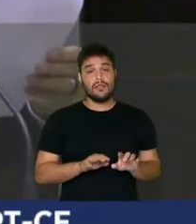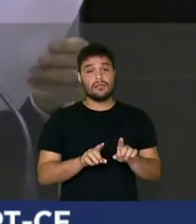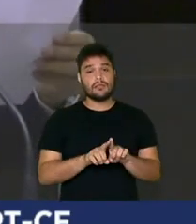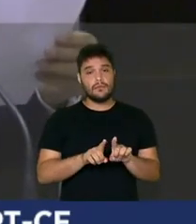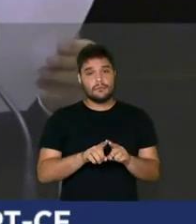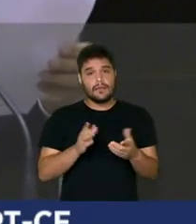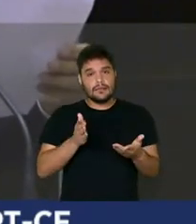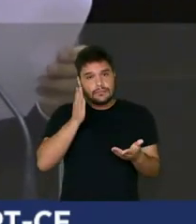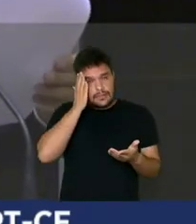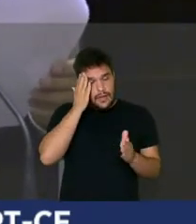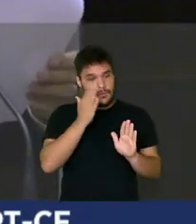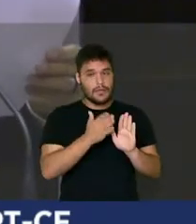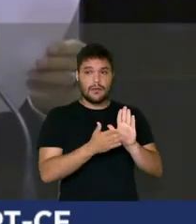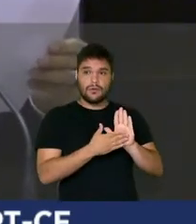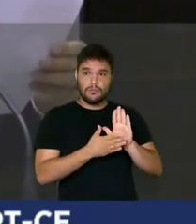DA ESPÉCIE NORMATIVA. HÁ QUE SE RECONHECER AINDA QUE A